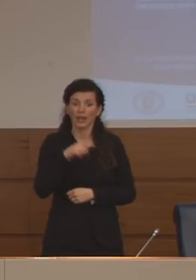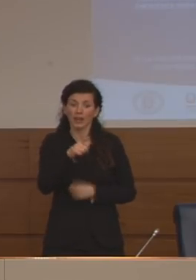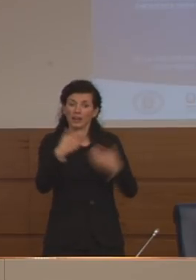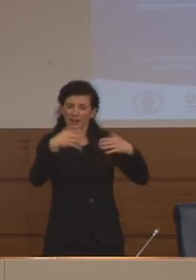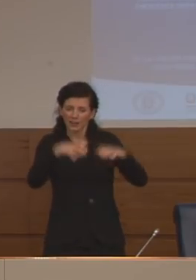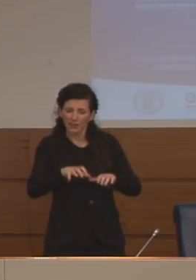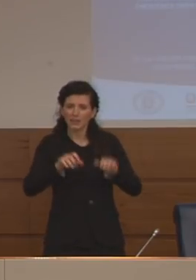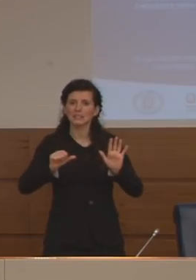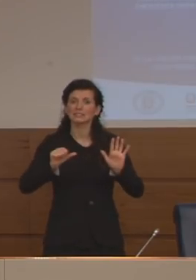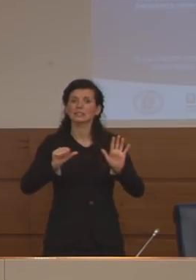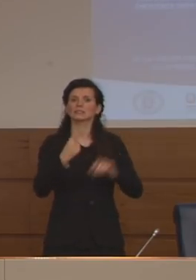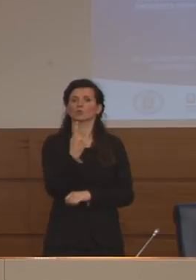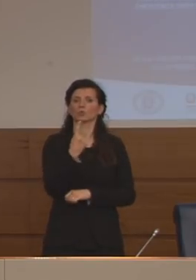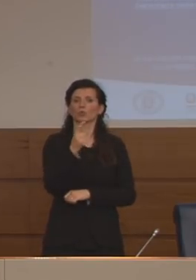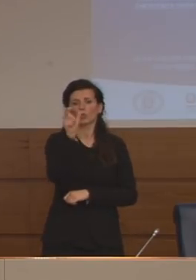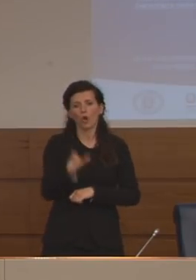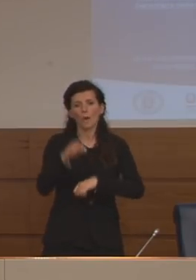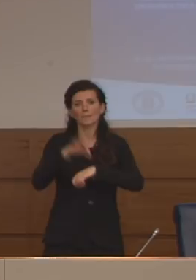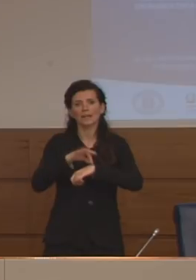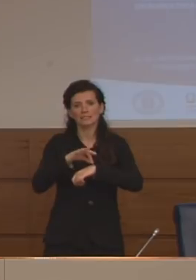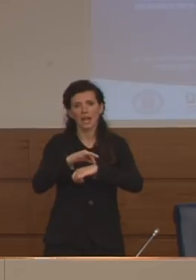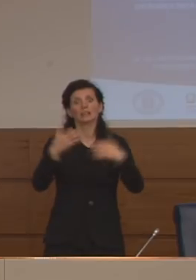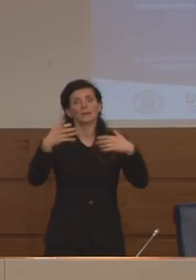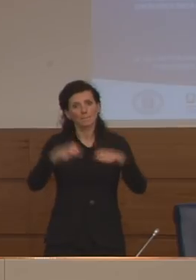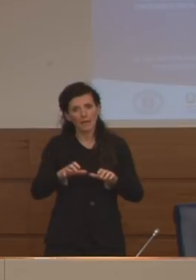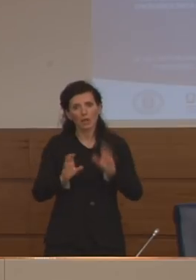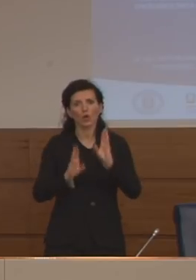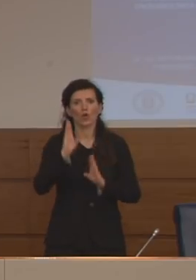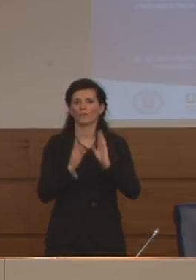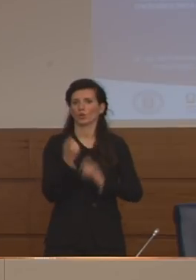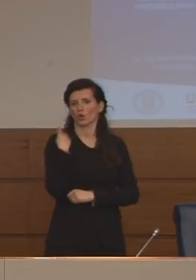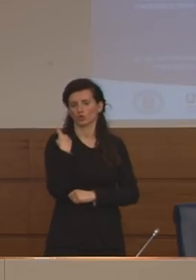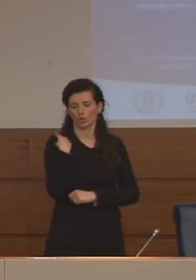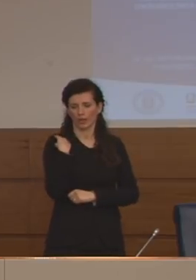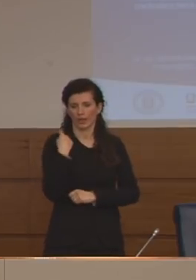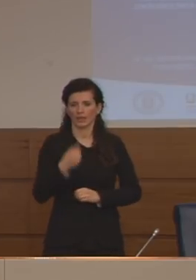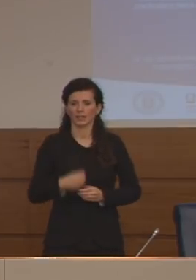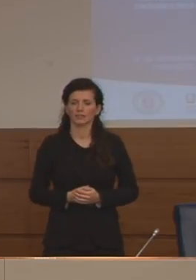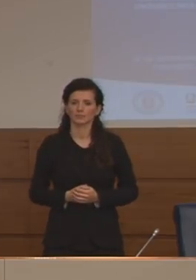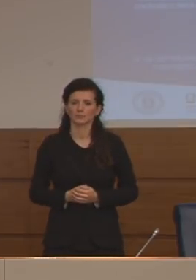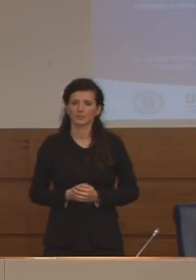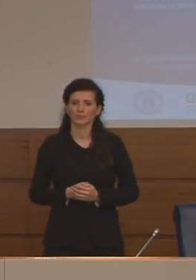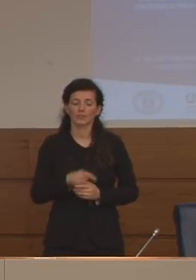61 pazienti rispetto a ieri. La maggior parte dei pazienti positivi,